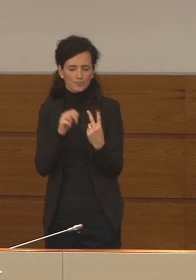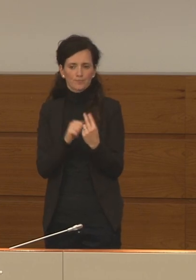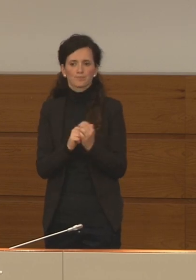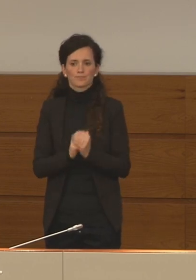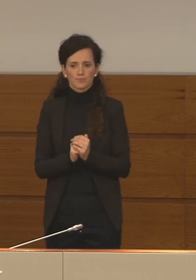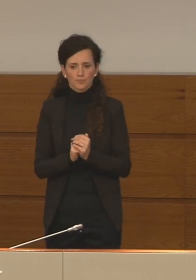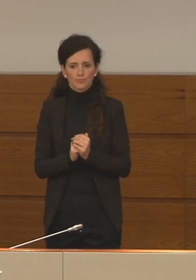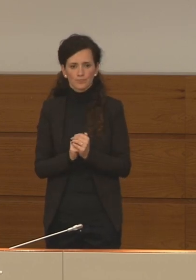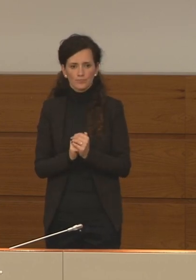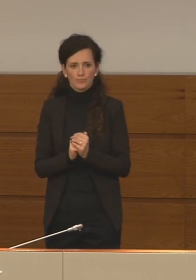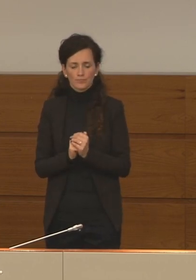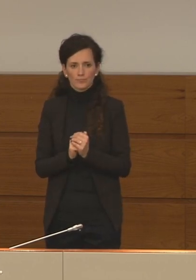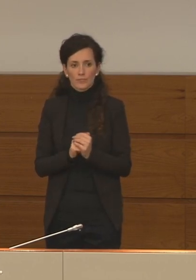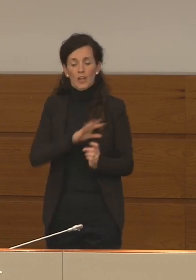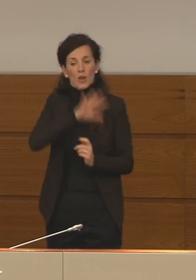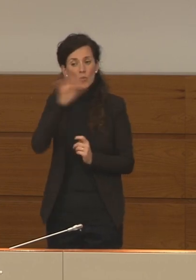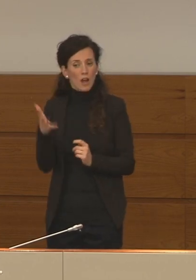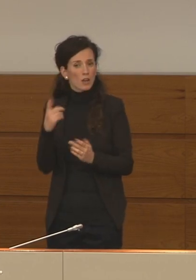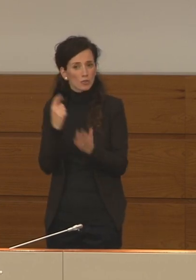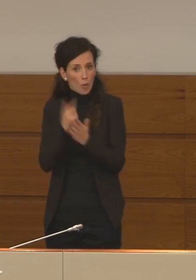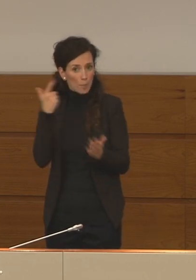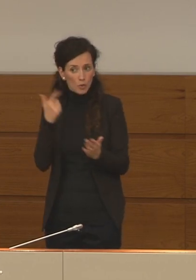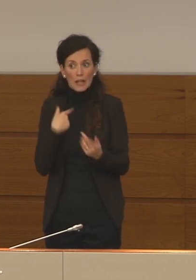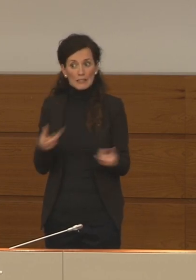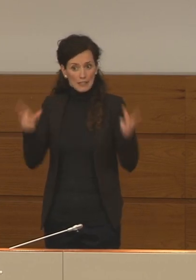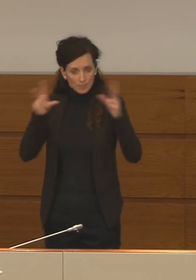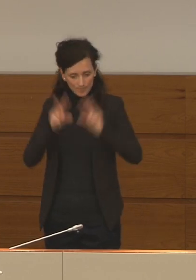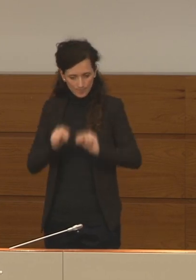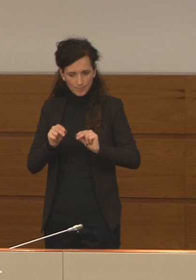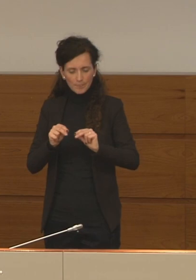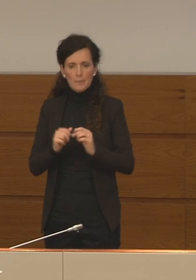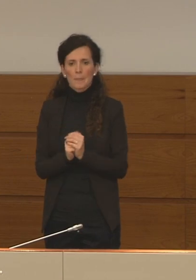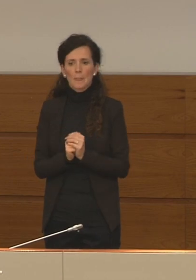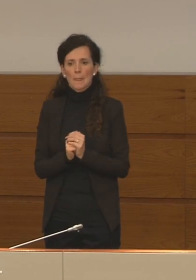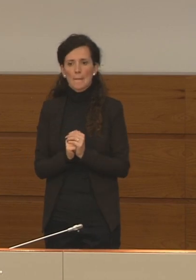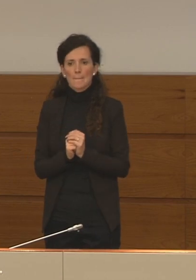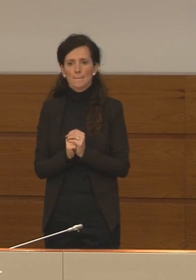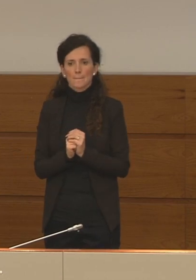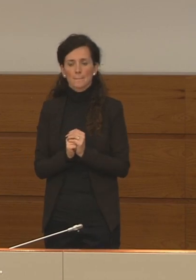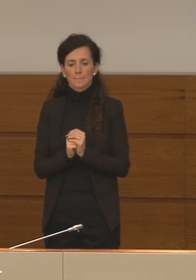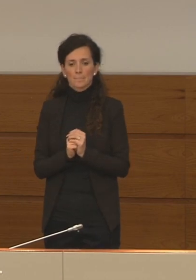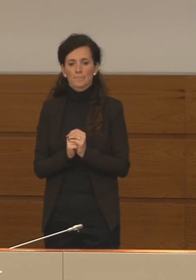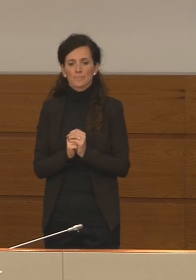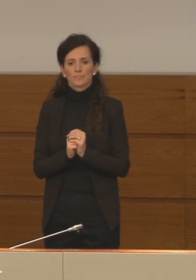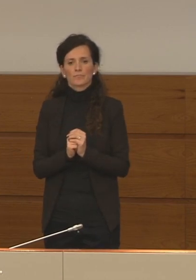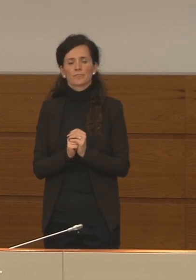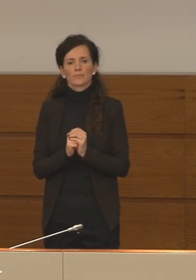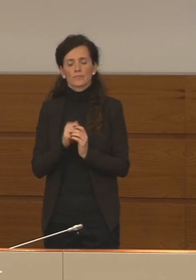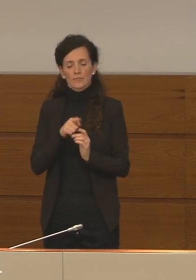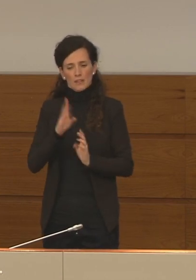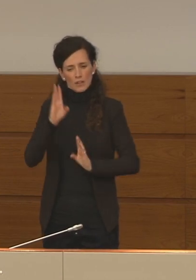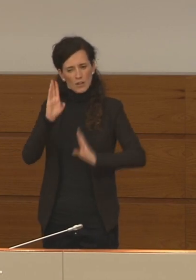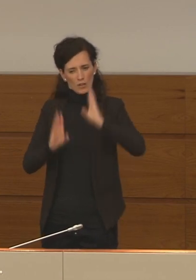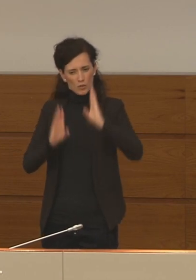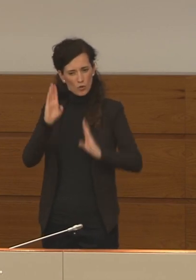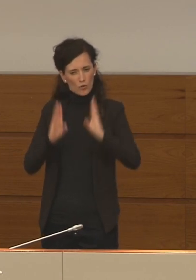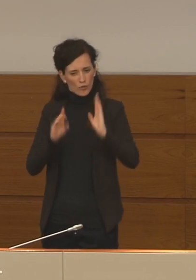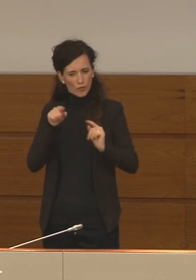L'altra cosa importante e ribadisco ancora comparando la letalità nel nostro sistema versus